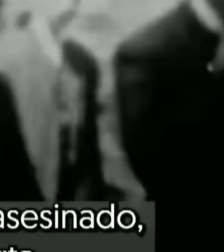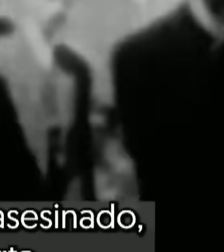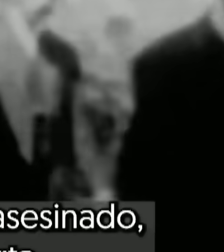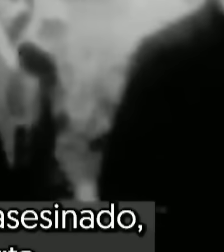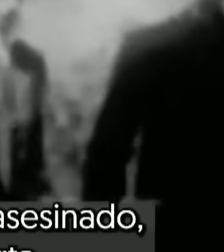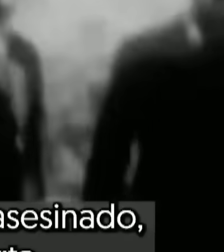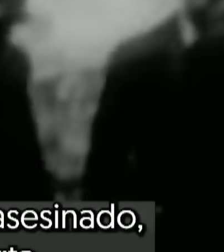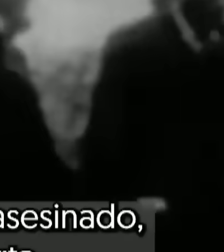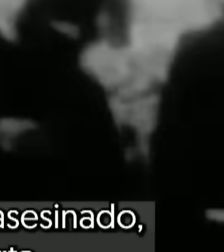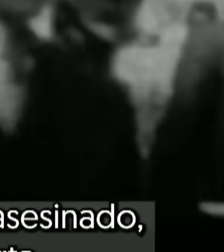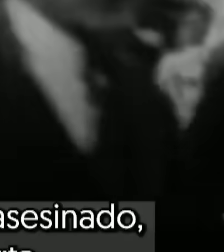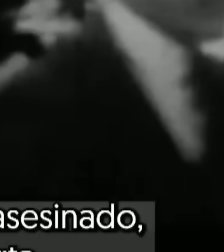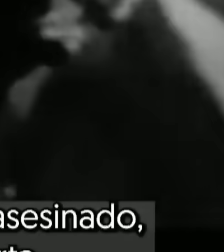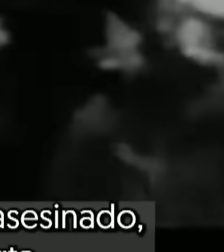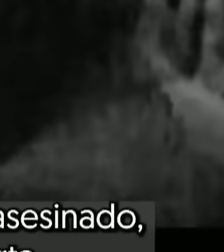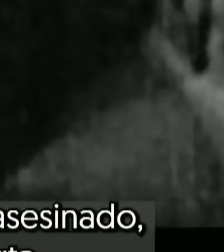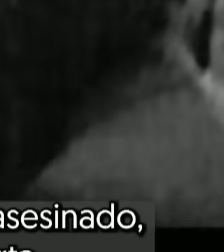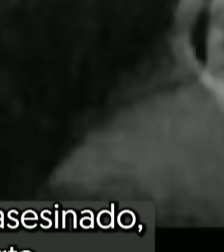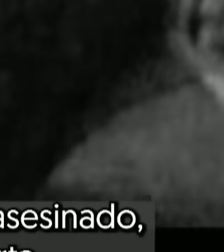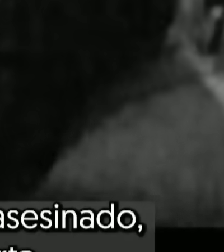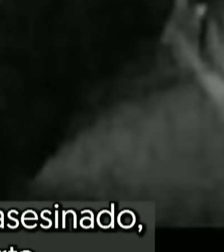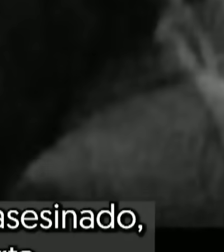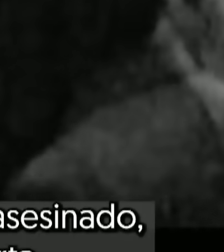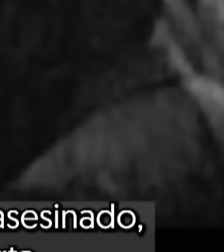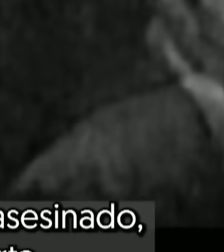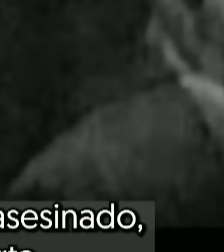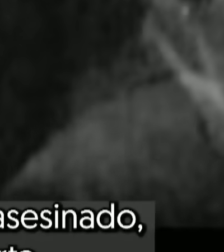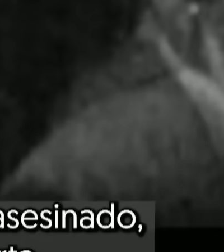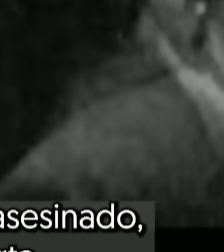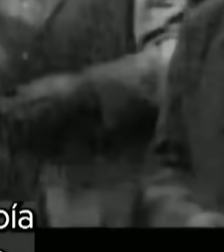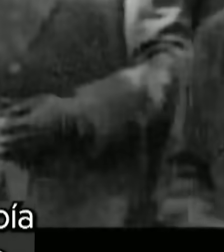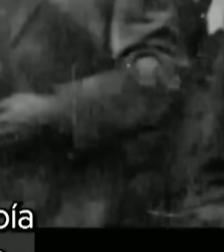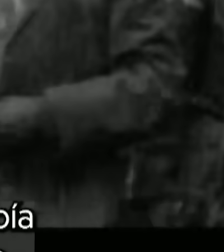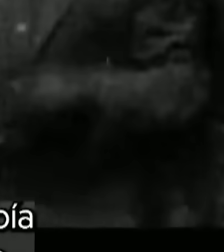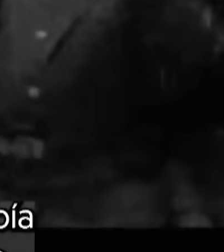enteró de que Madero había sido asesinado víctima de la traición de Victoriano Huerta regresó para